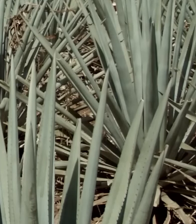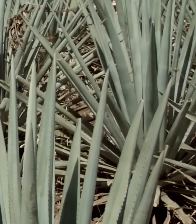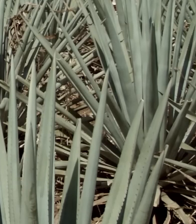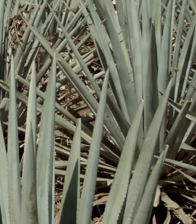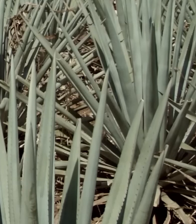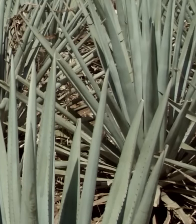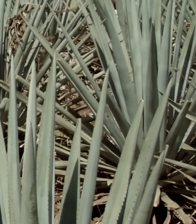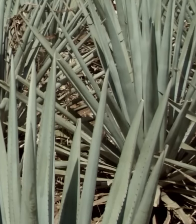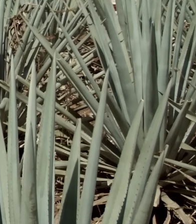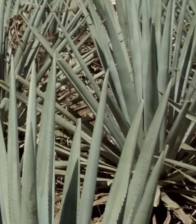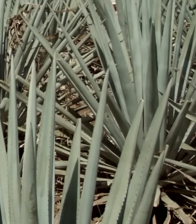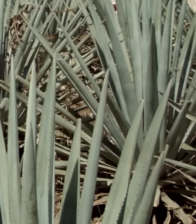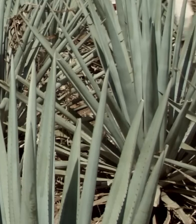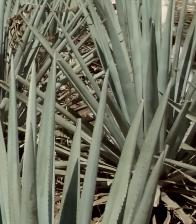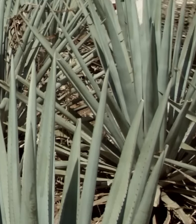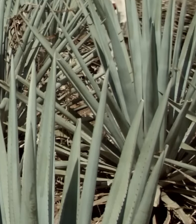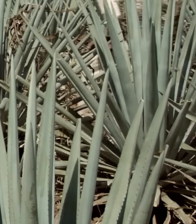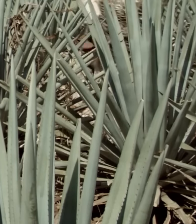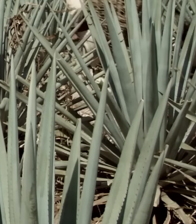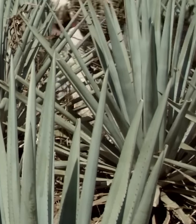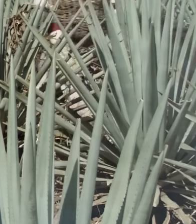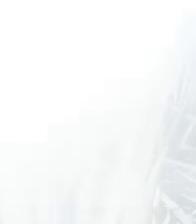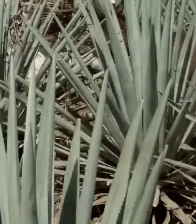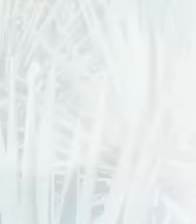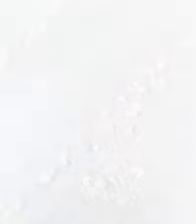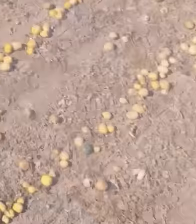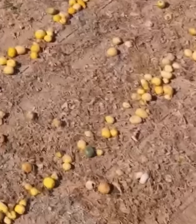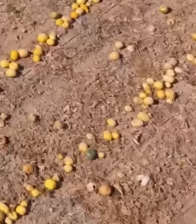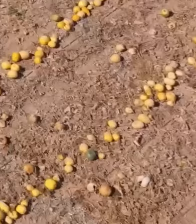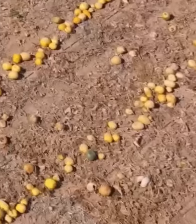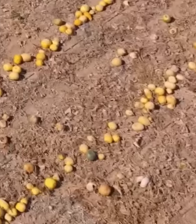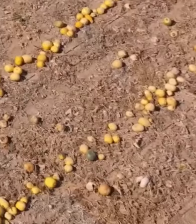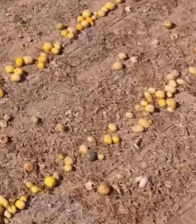Impulso al campo. Al liberar a miles de productores de este lastre económico, se